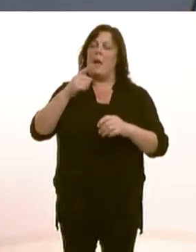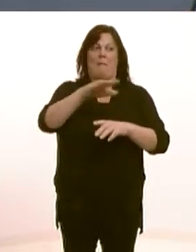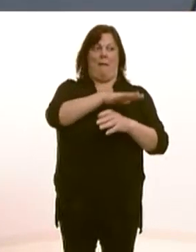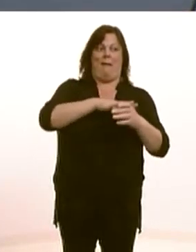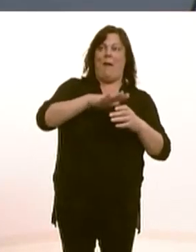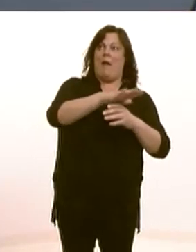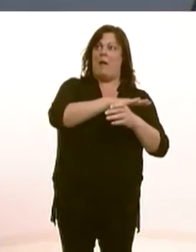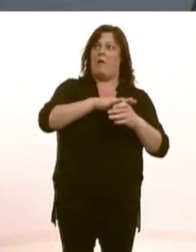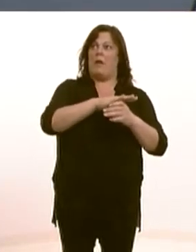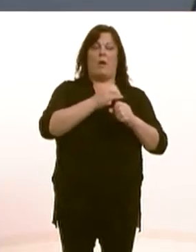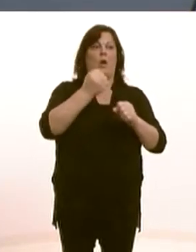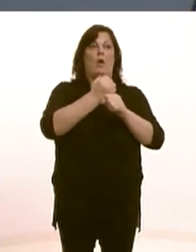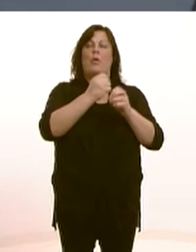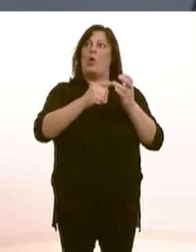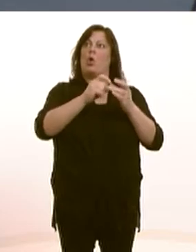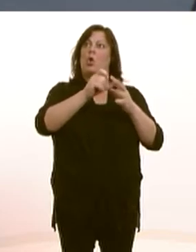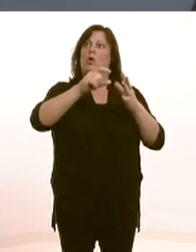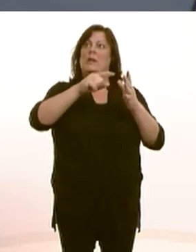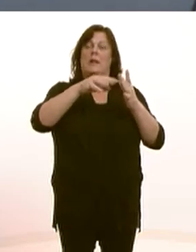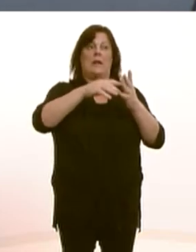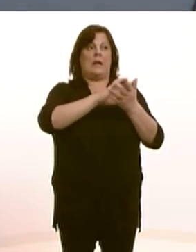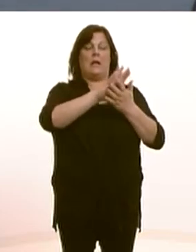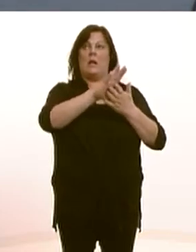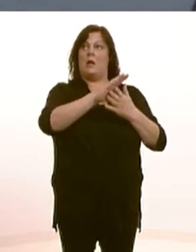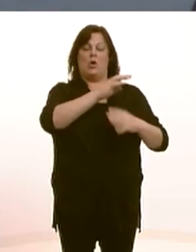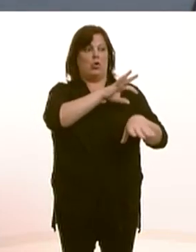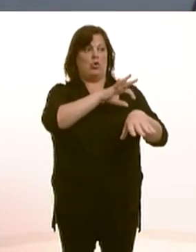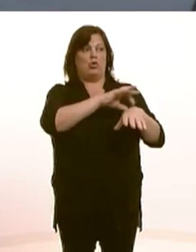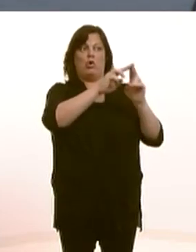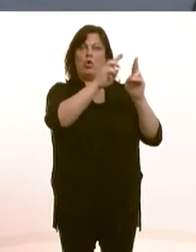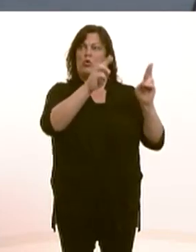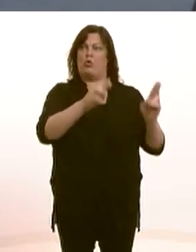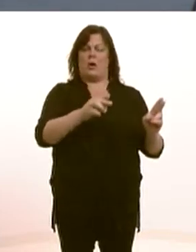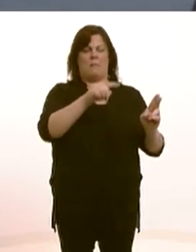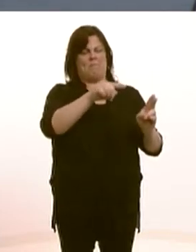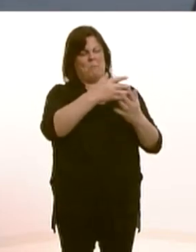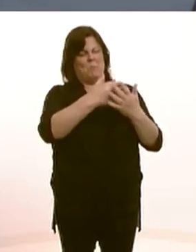sylweddol ers peth amser bellach, ac mae wedi arwain at herio o ran recriwtio, ac, ar adegau,